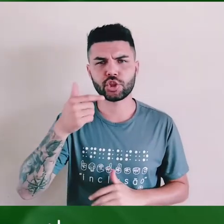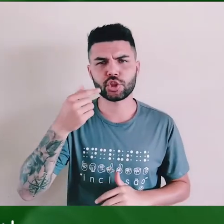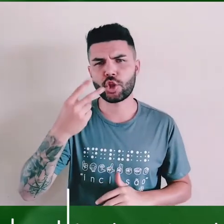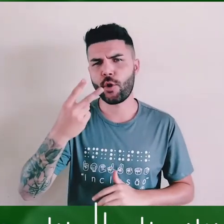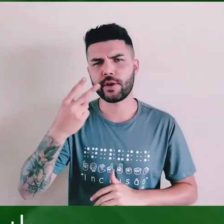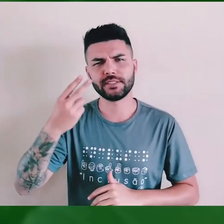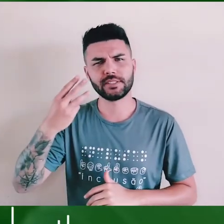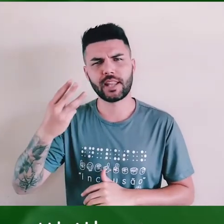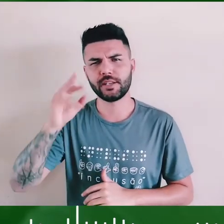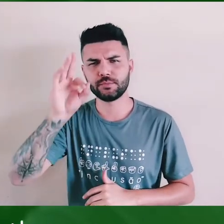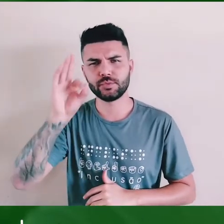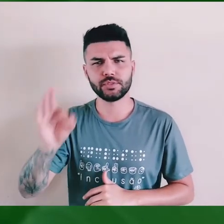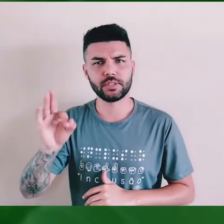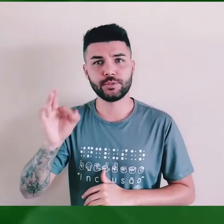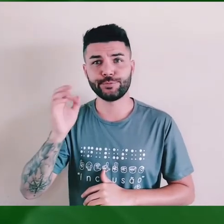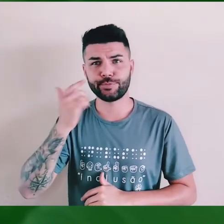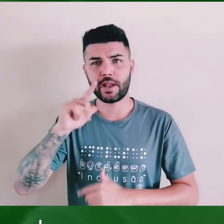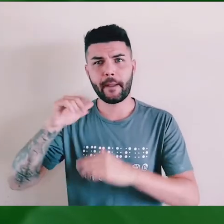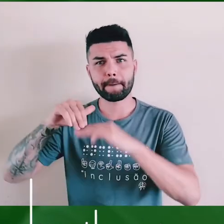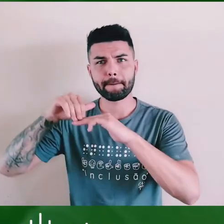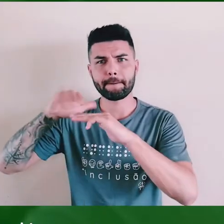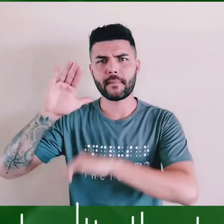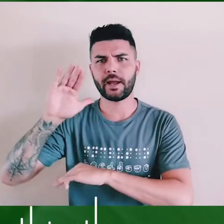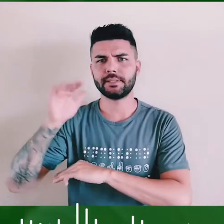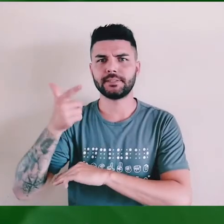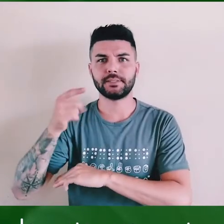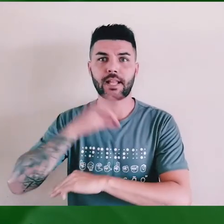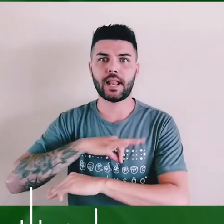que apenas 2,3% recebem mais que um salário mínimo. Então isso já é uma situação